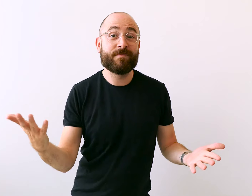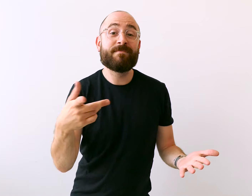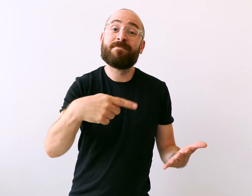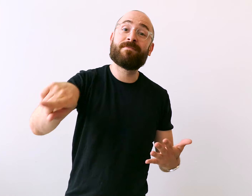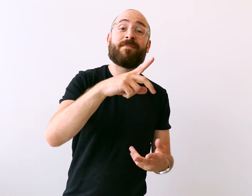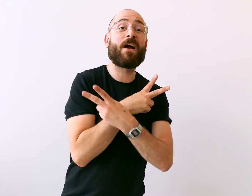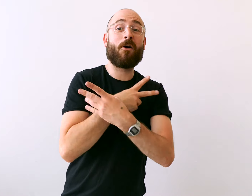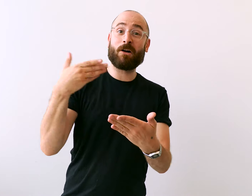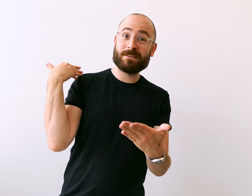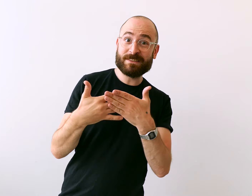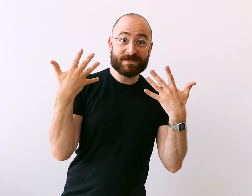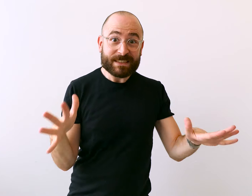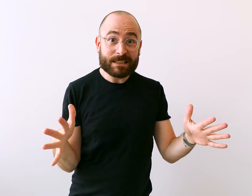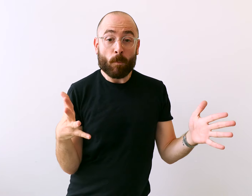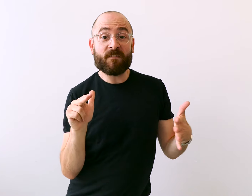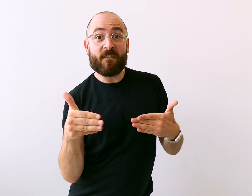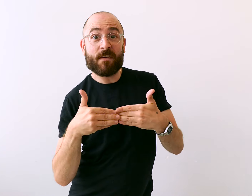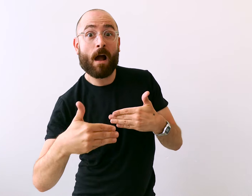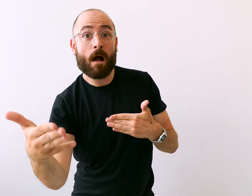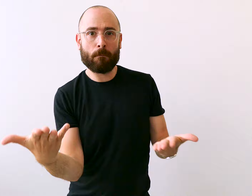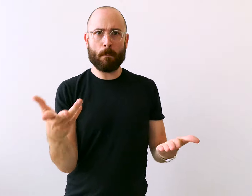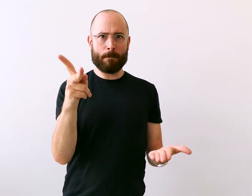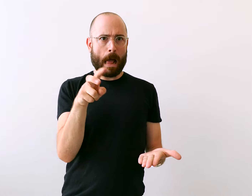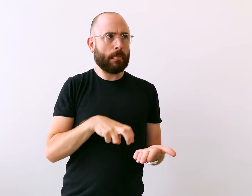Vous revenez de vacances ? Vous allez partir en vacances ?